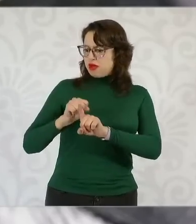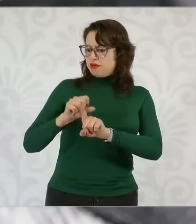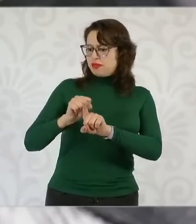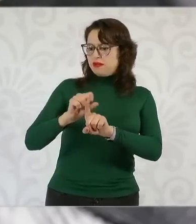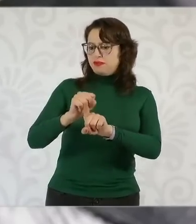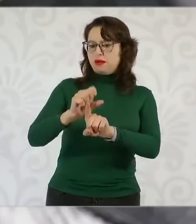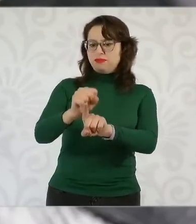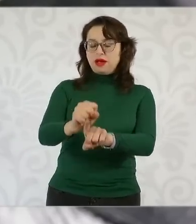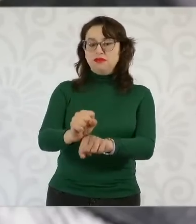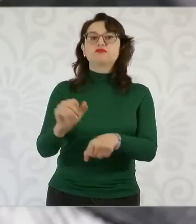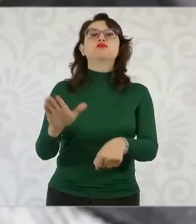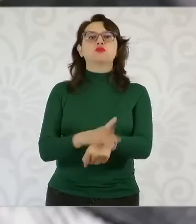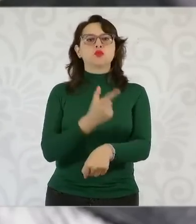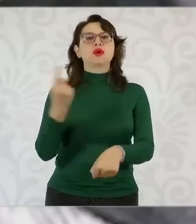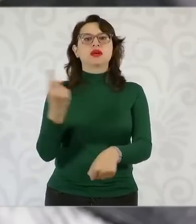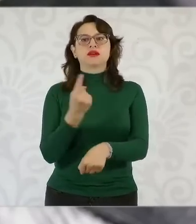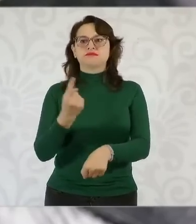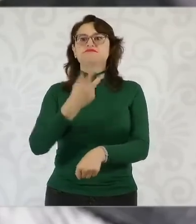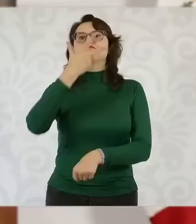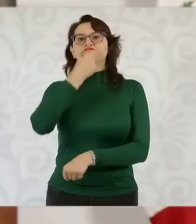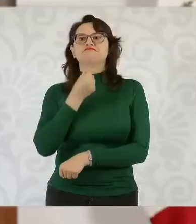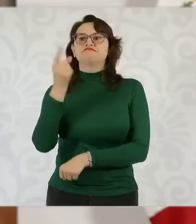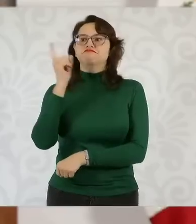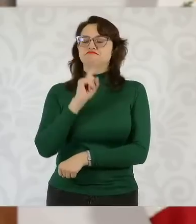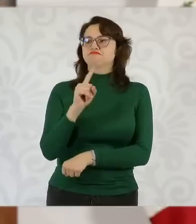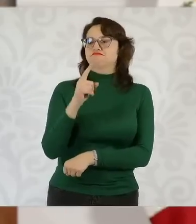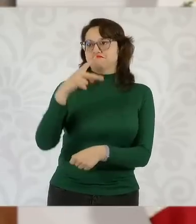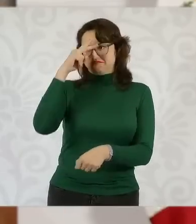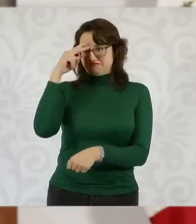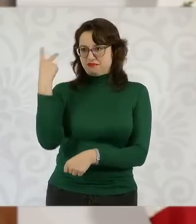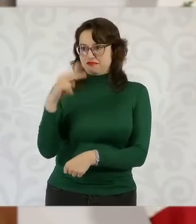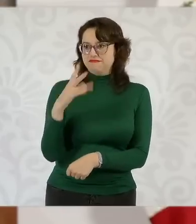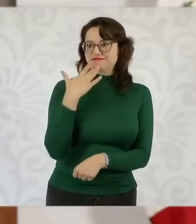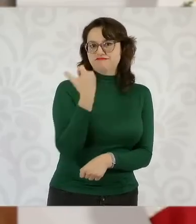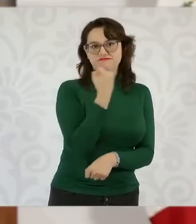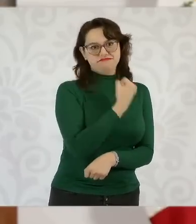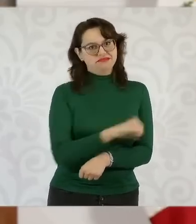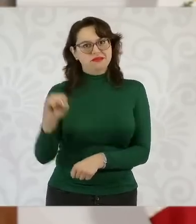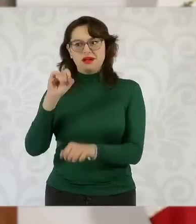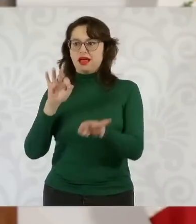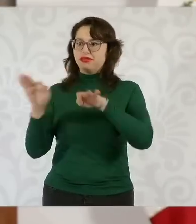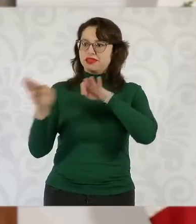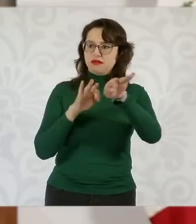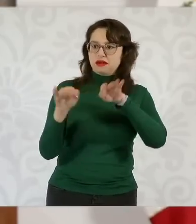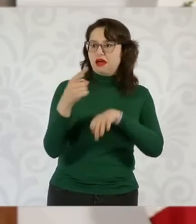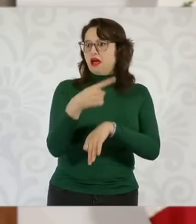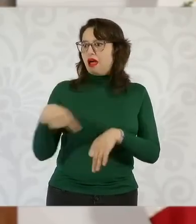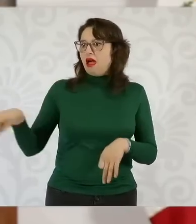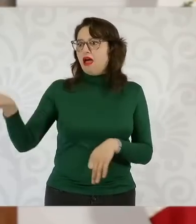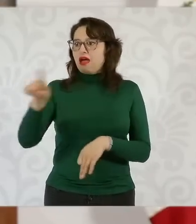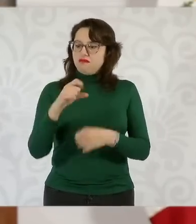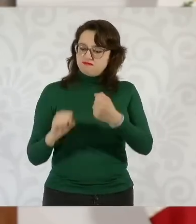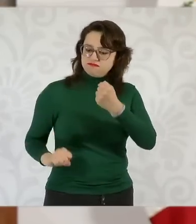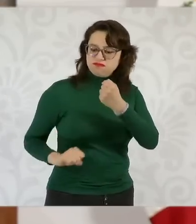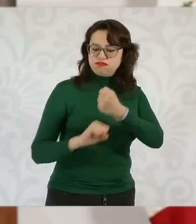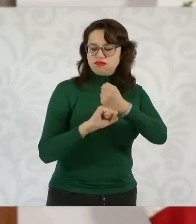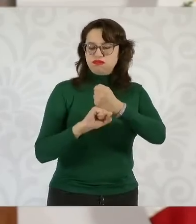y asociadas son el corazón y el alma de Home Dipo son ellos quienes asesoran quienes hacen la magia